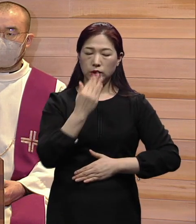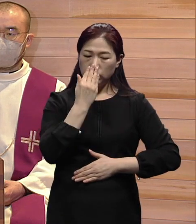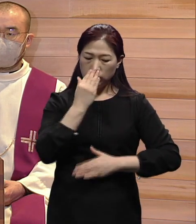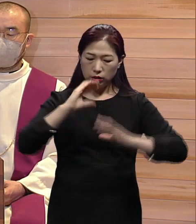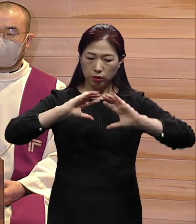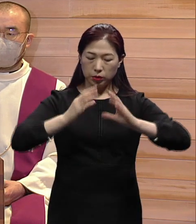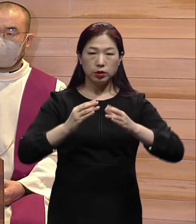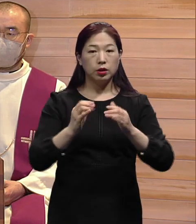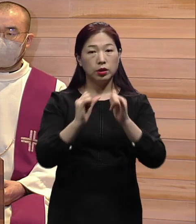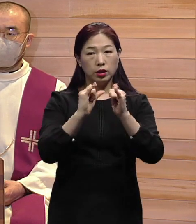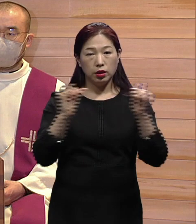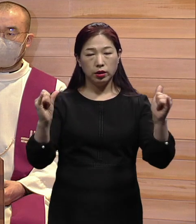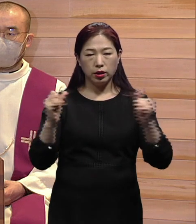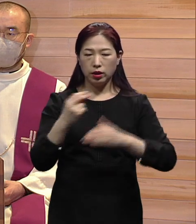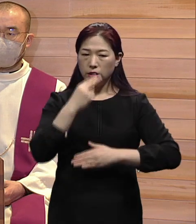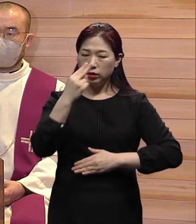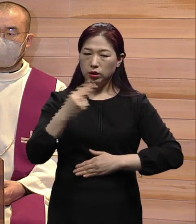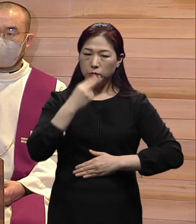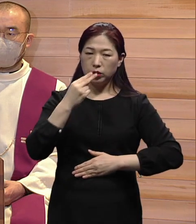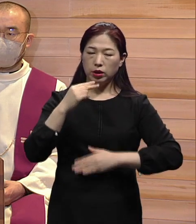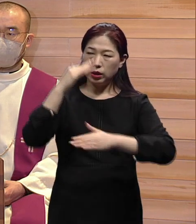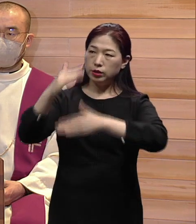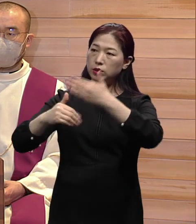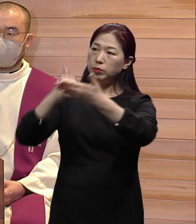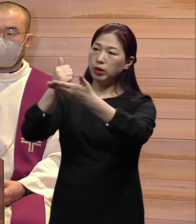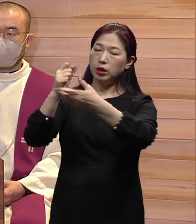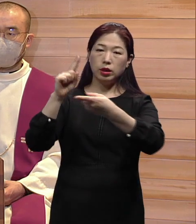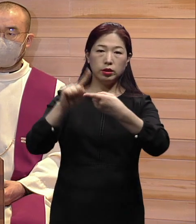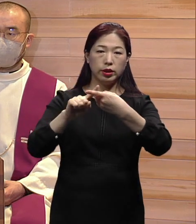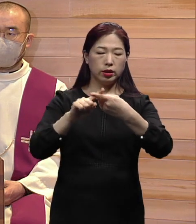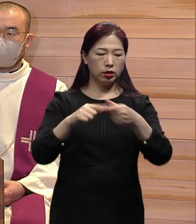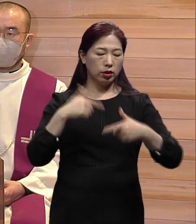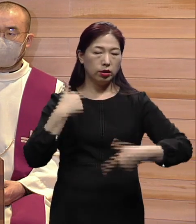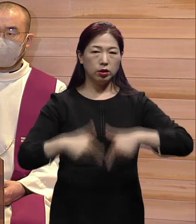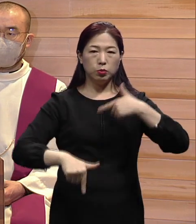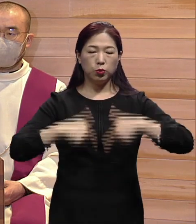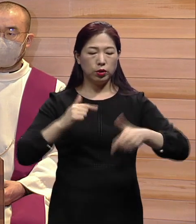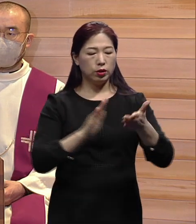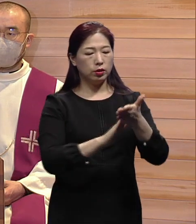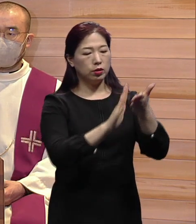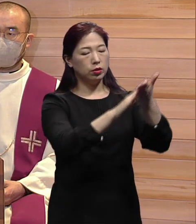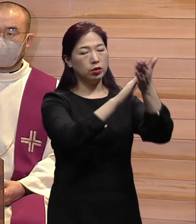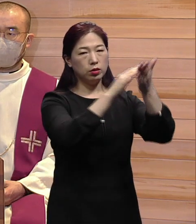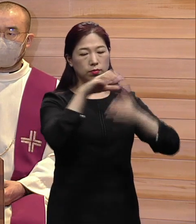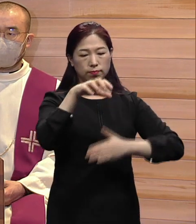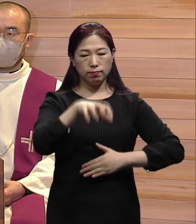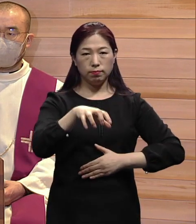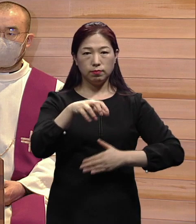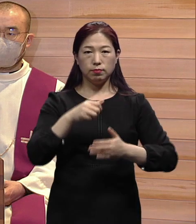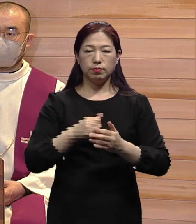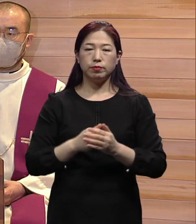생명의 하느님에 대한 기쁨과 찬미의 장소였습니다